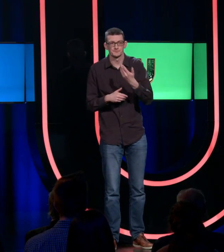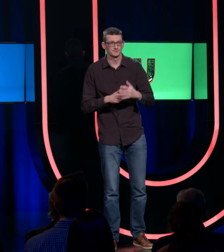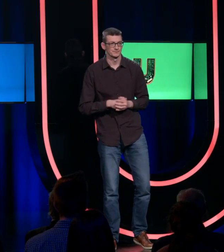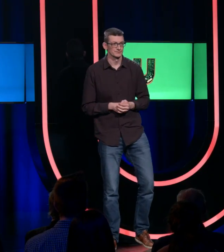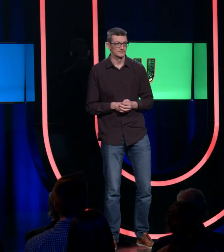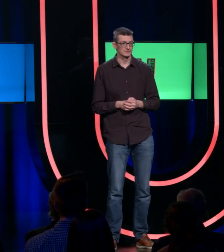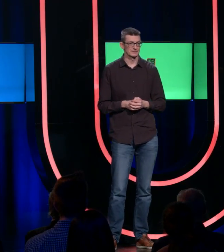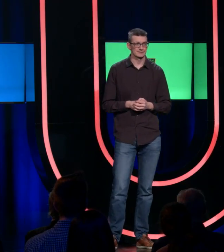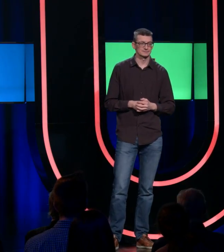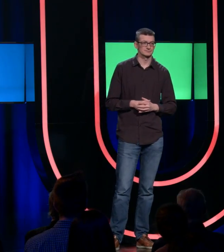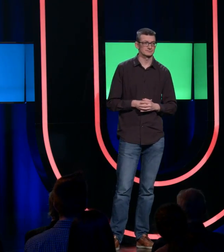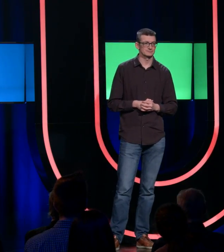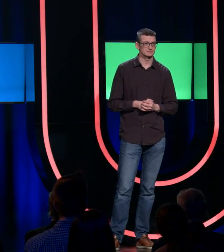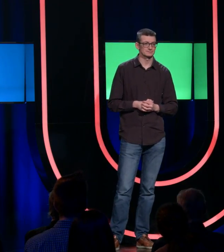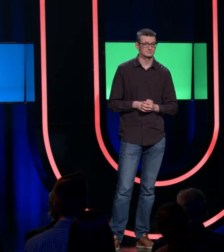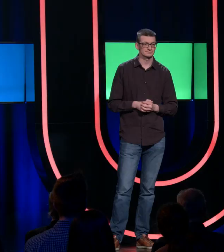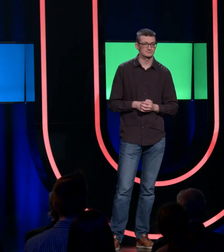Als iemand bijvoorbeeld Lieve heet,